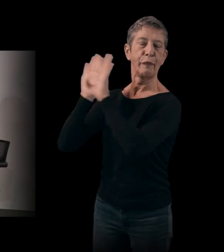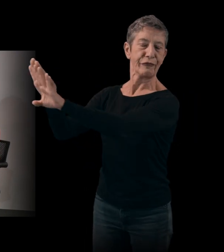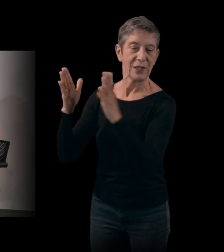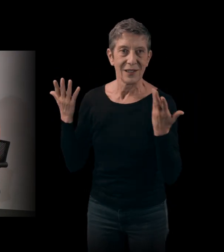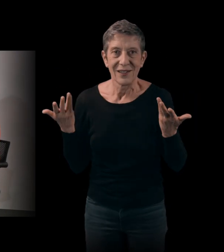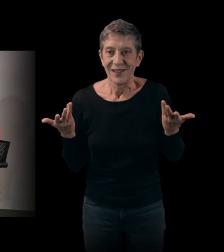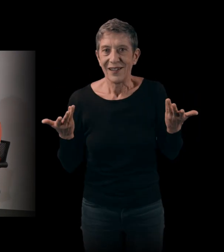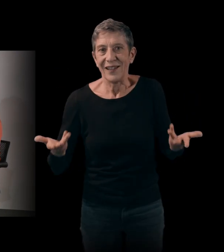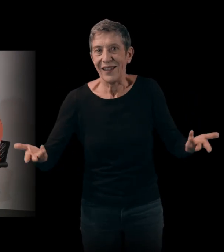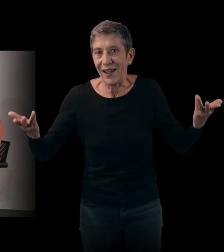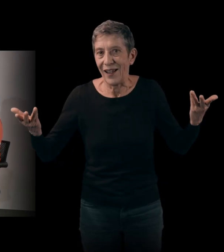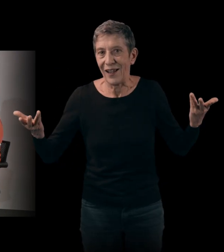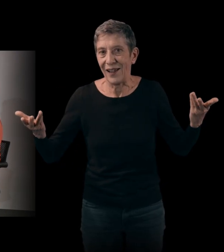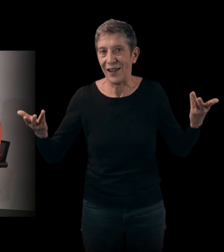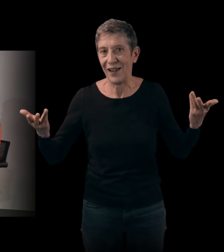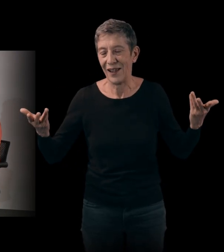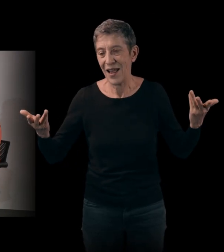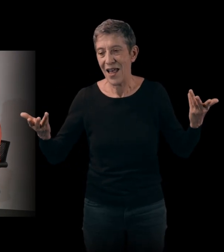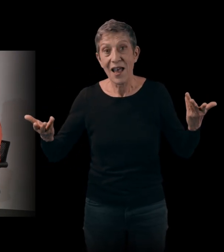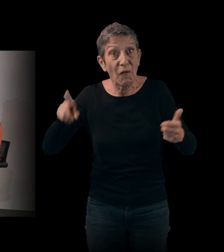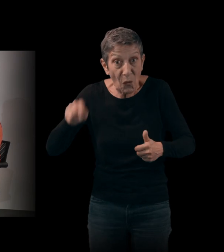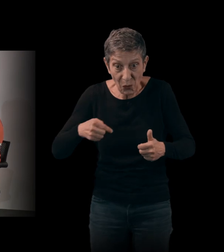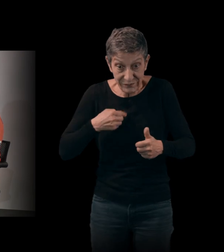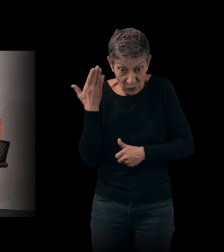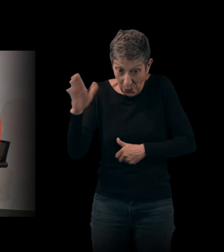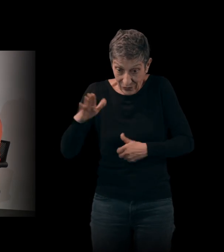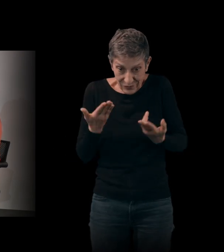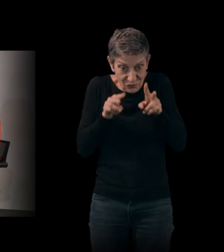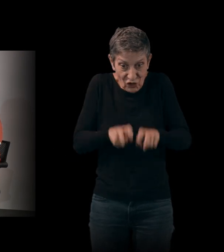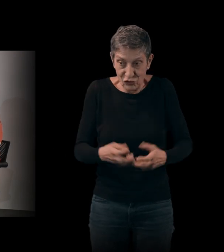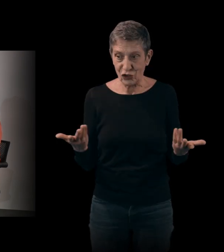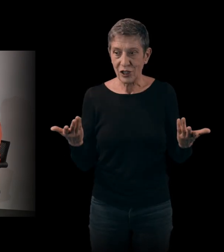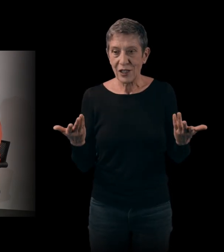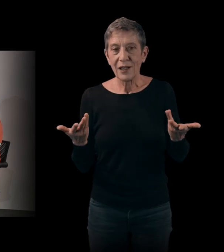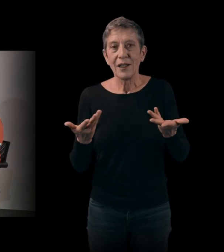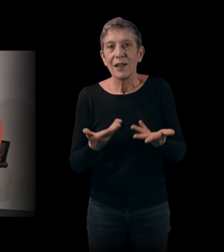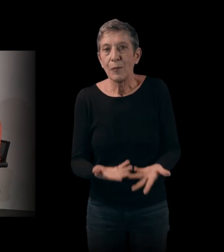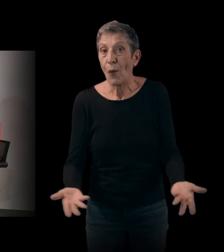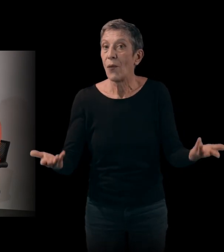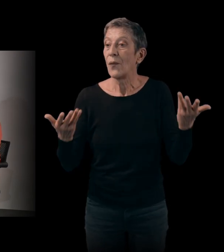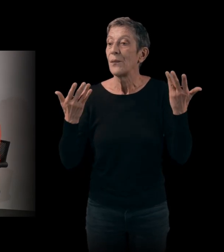mais il fallait aller chercher autre chose et puis après c'est le texte, son rythme.